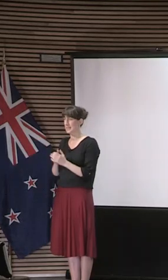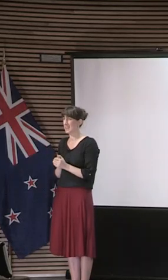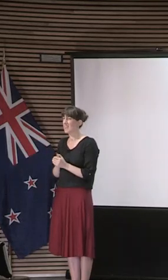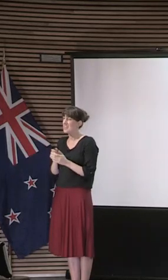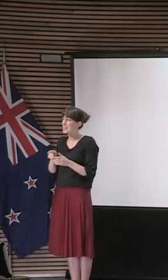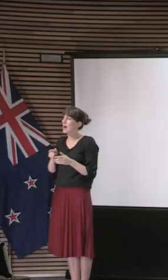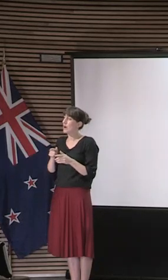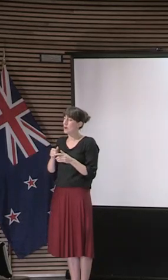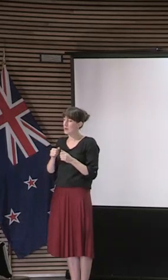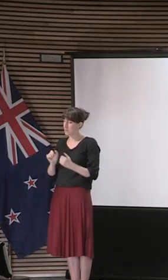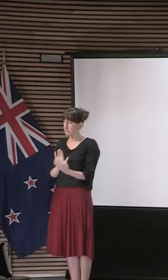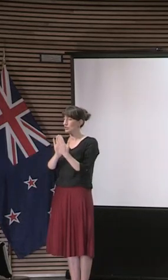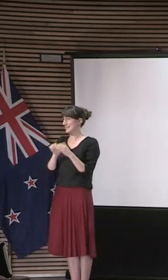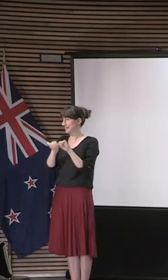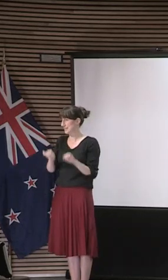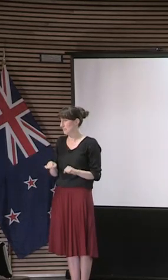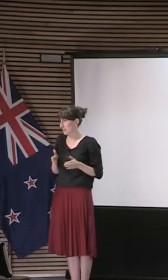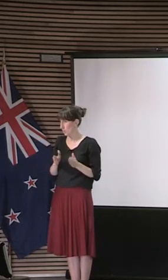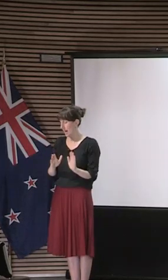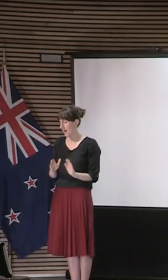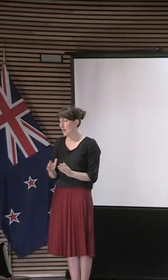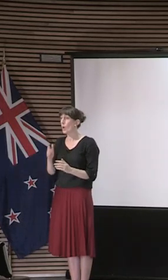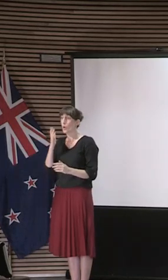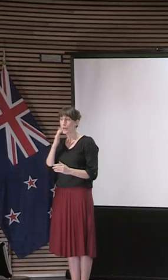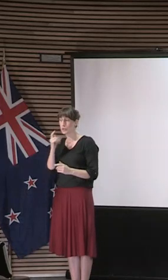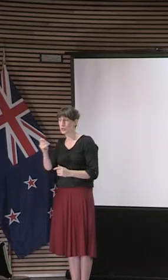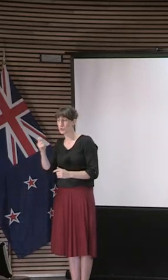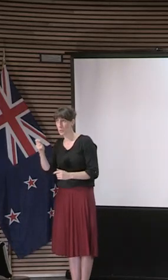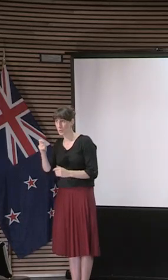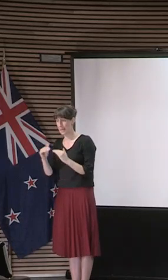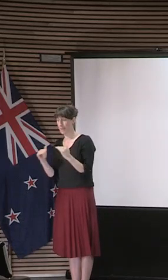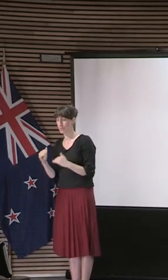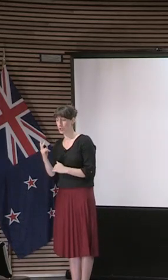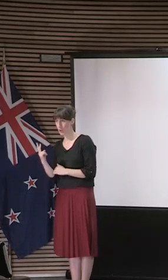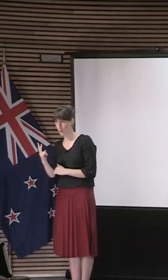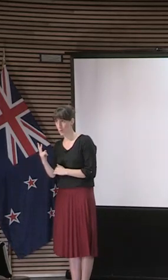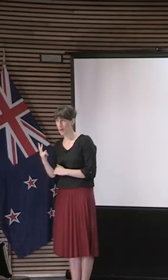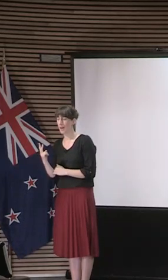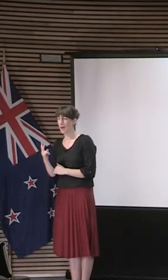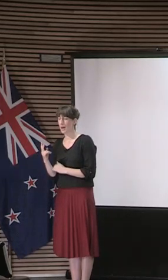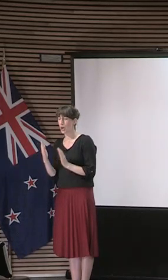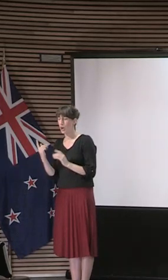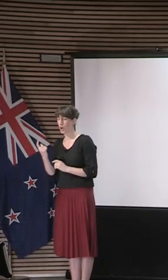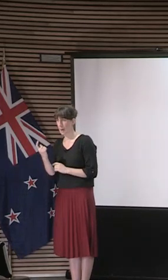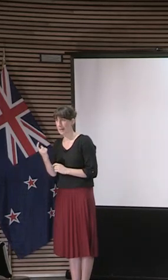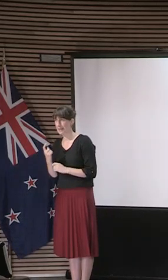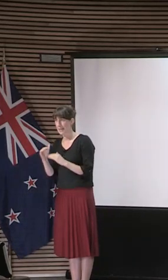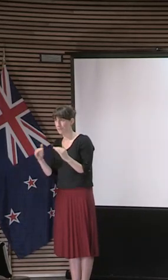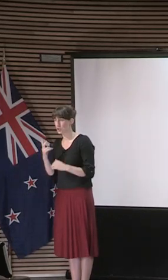maatau ki nga poari hauora o te rohe kia whai whakaaro maatauranga kia kaua e whakamatautau tupurangi, engari ko te whakamatautau i nga taupori me nga tautuhinga motuhake, tae atu ki nga waahi atawhai, te tiaki whare tawhito, nga waahi kei reira nga kaimahi whakahirahira penei i nga toa